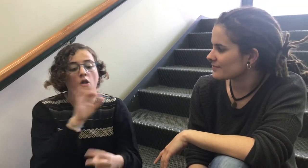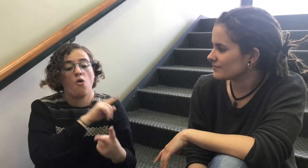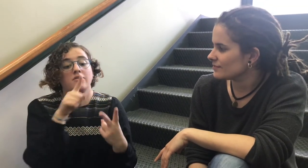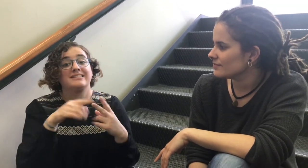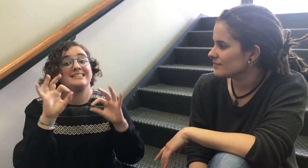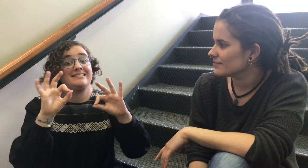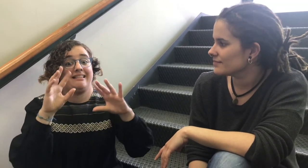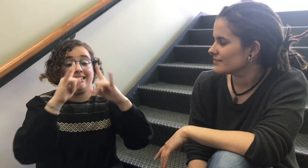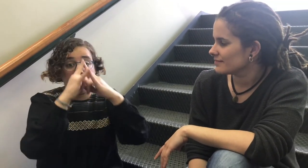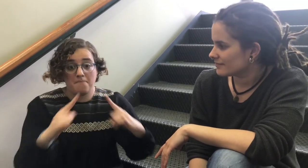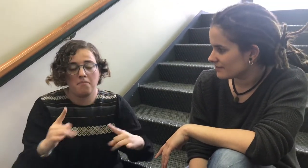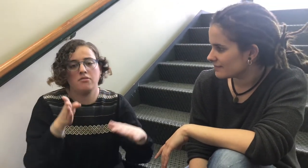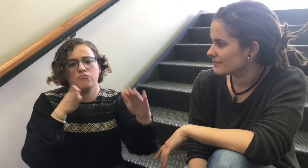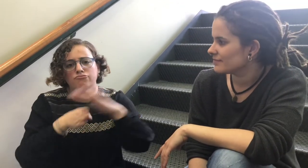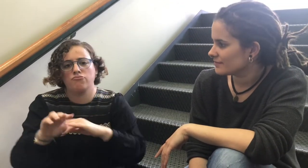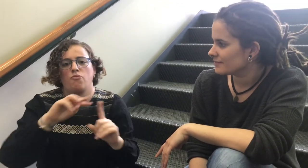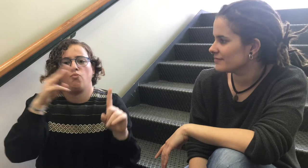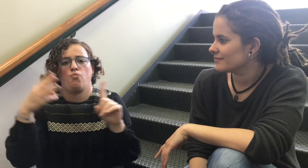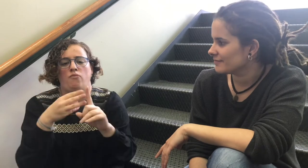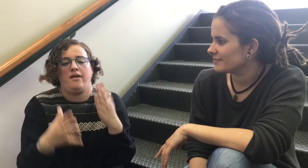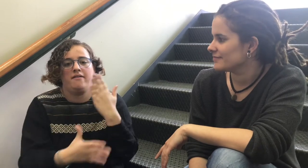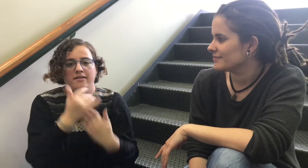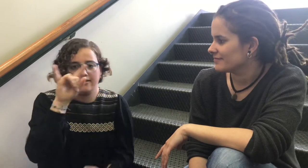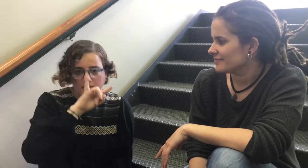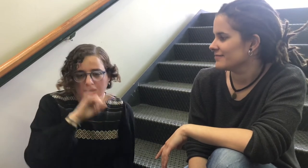o bien a través de la organización del CEJS, acudiendo a la web de FASICAN.